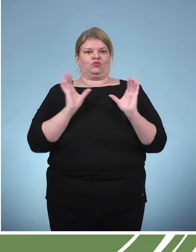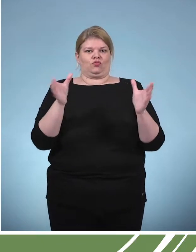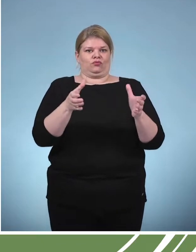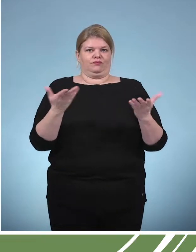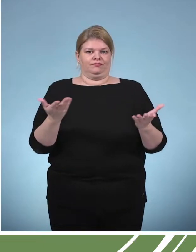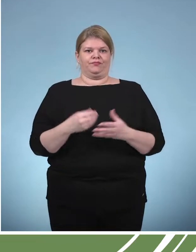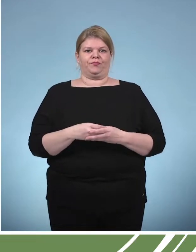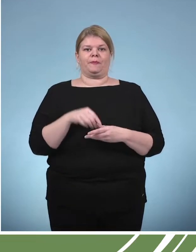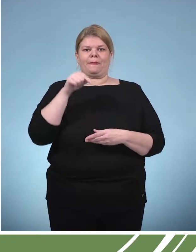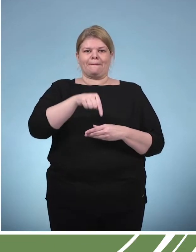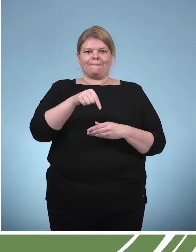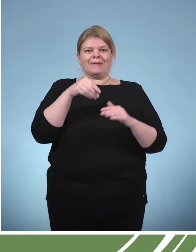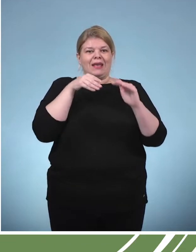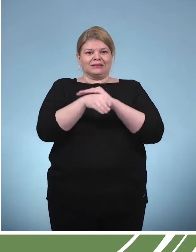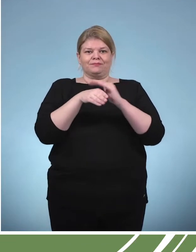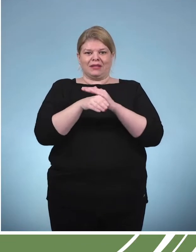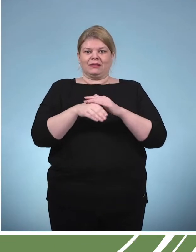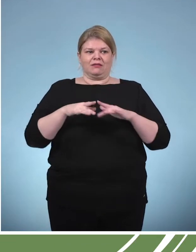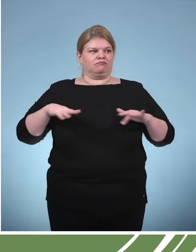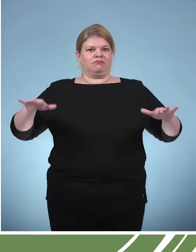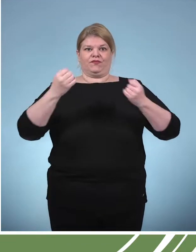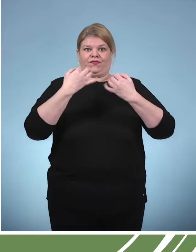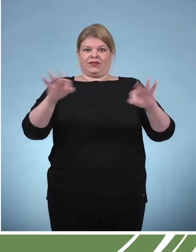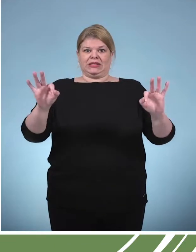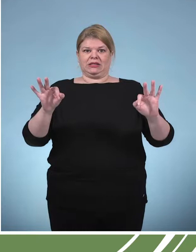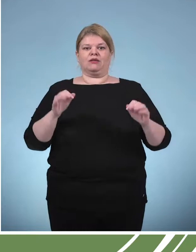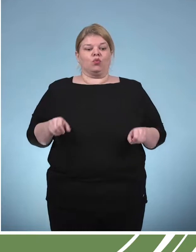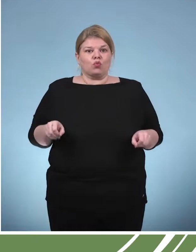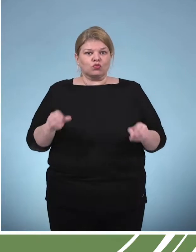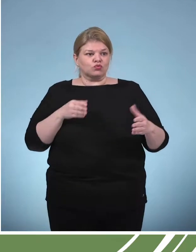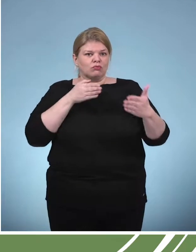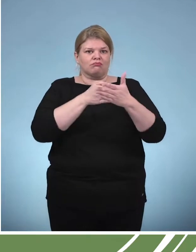sicher, dass der Raum barrierefrei ist und alle die Karten lesen können